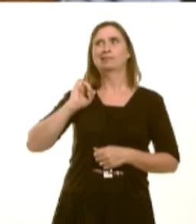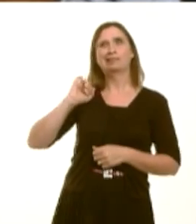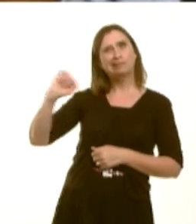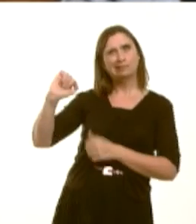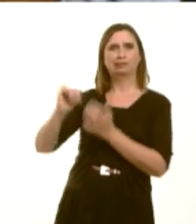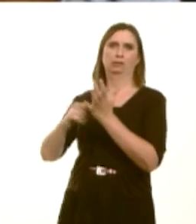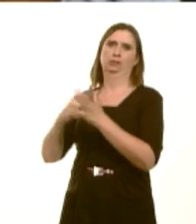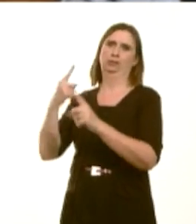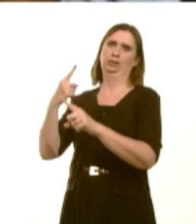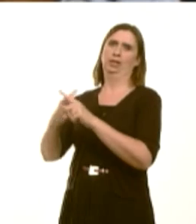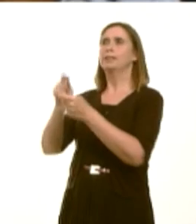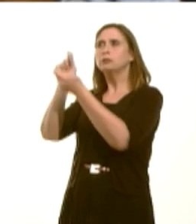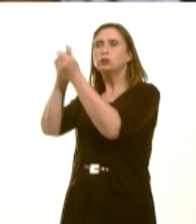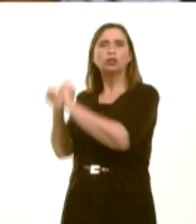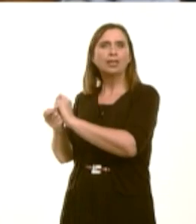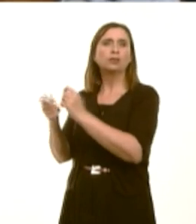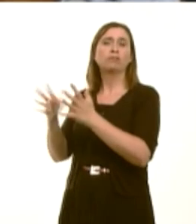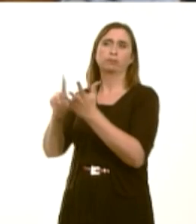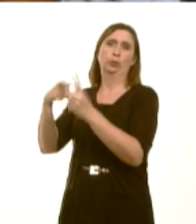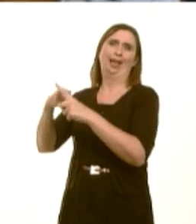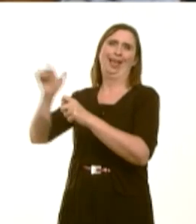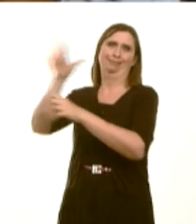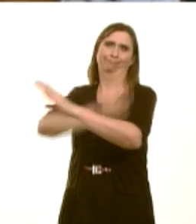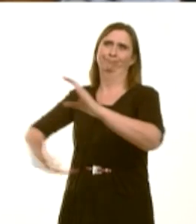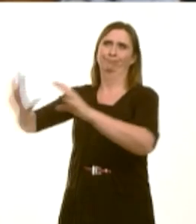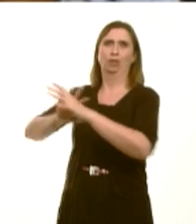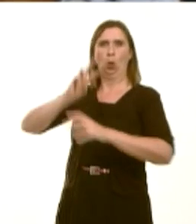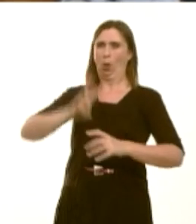yr Azores. Ond, wrth ddweud hynny, byddai hyn yn hwb mawr i dwristiaeth nid dim ond